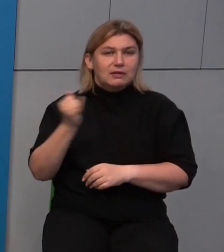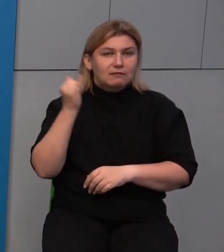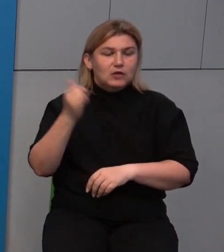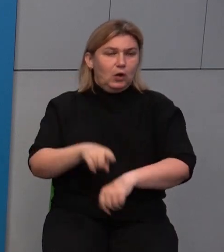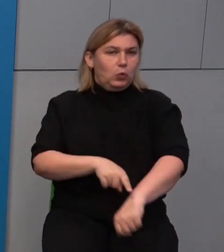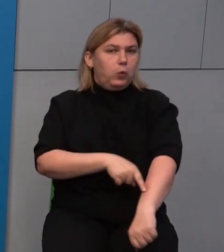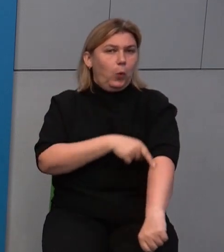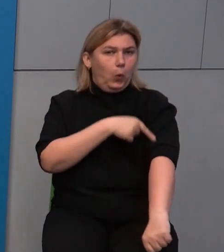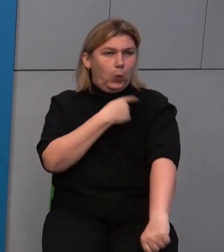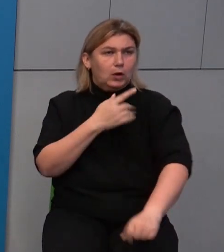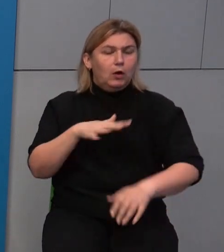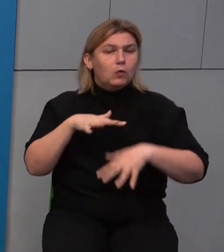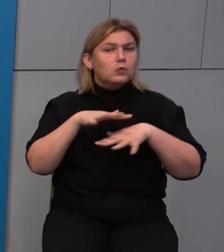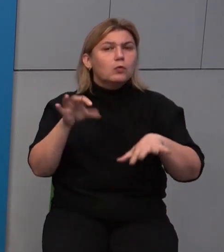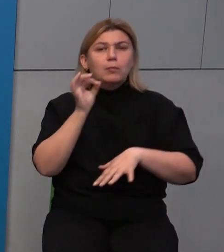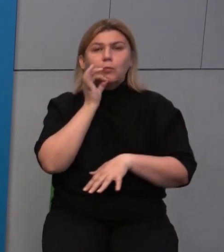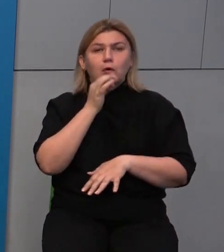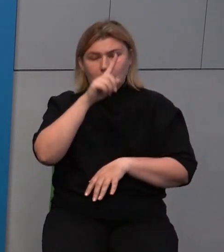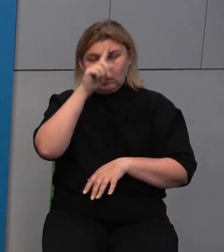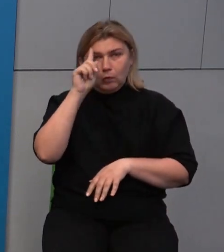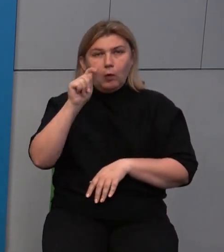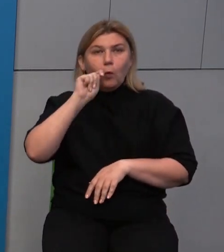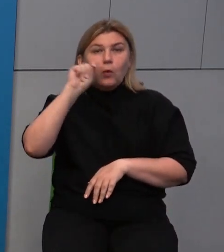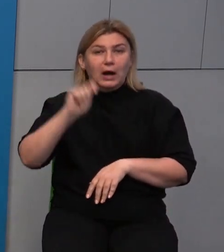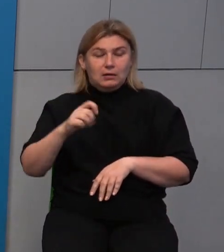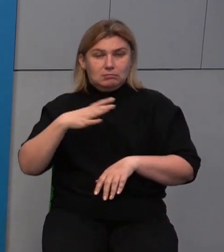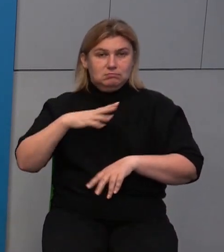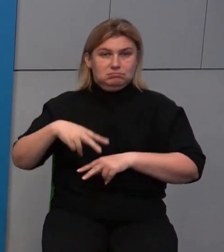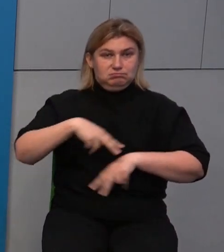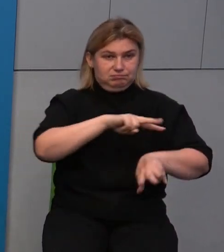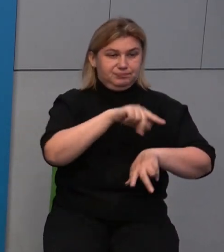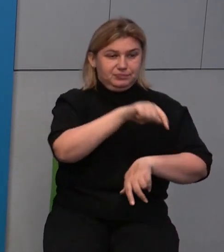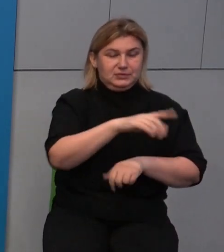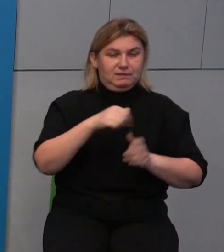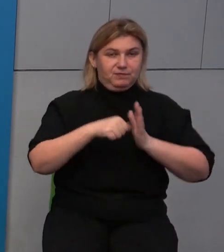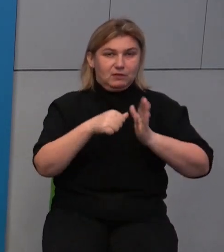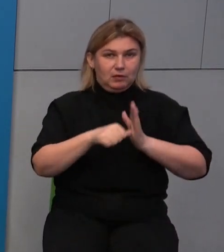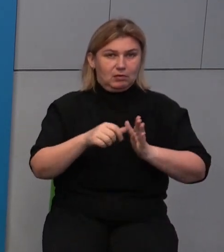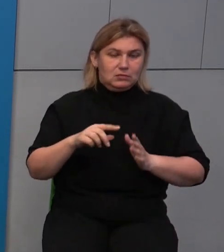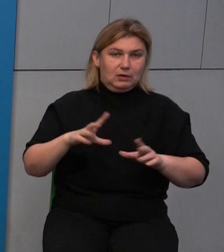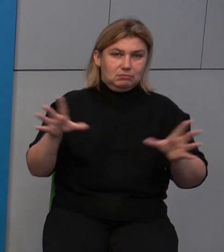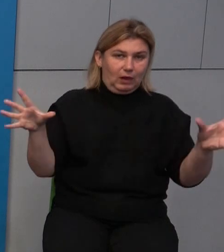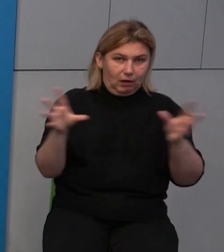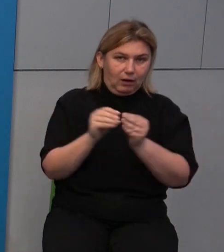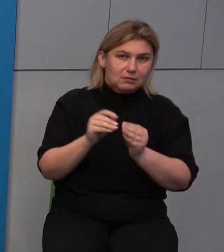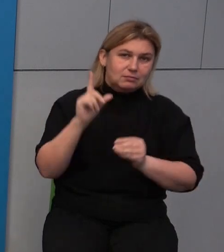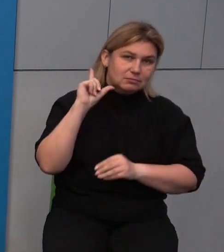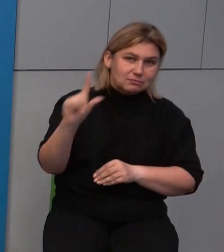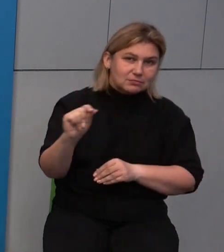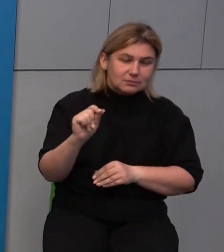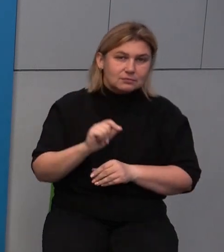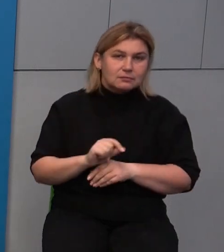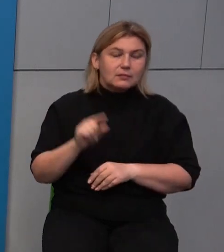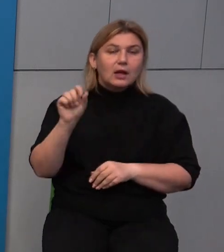i bardzo dużo młodych ludzi z Ukrainy brało wtedy w tej wycieczce udział. I rzeczywiście te wszystkie stare anegdoty,